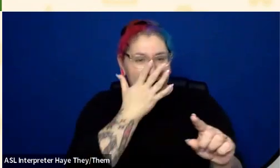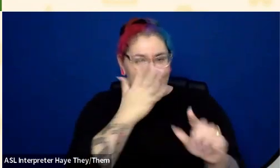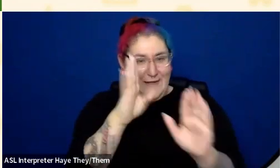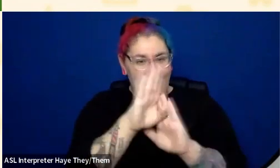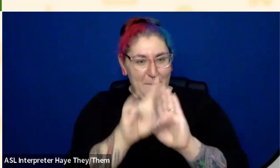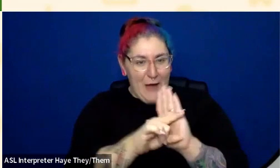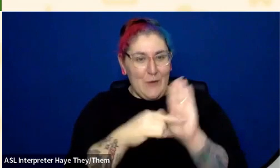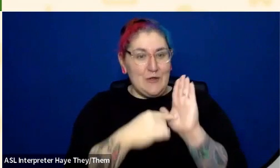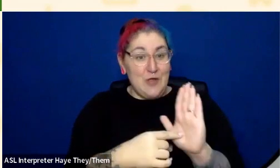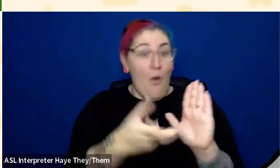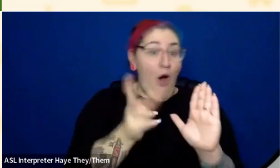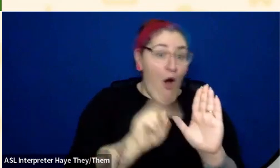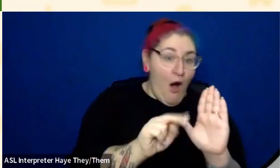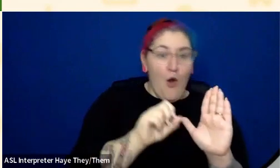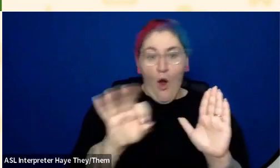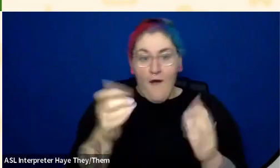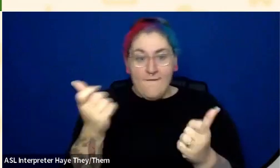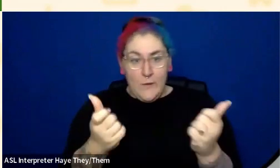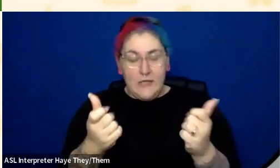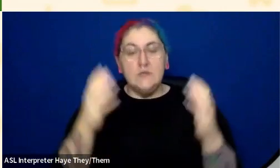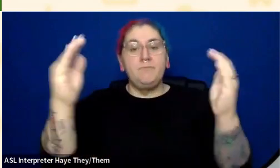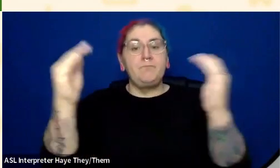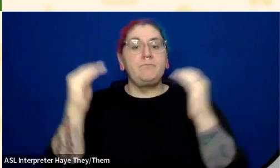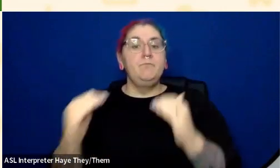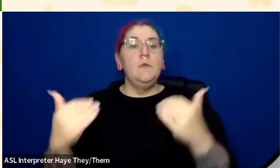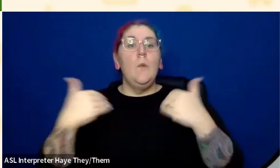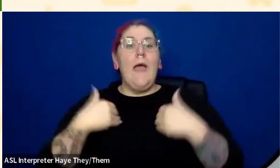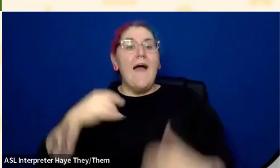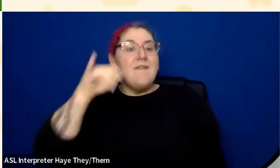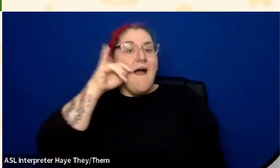Debajo de eso, tenemos la configuración del iPhone de Apple, diferentes colores, pero el mismo principio.